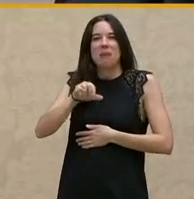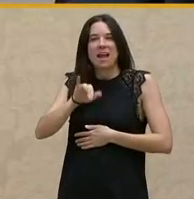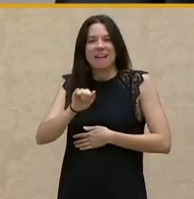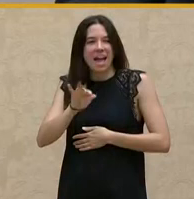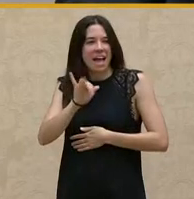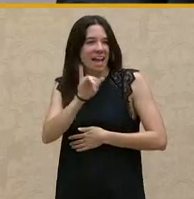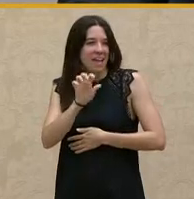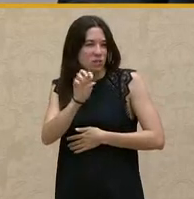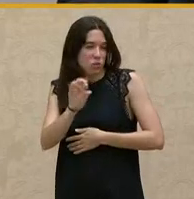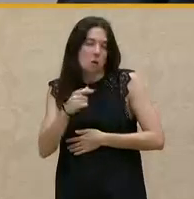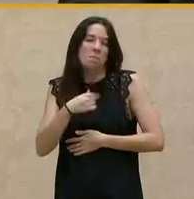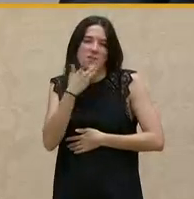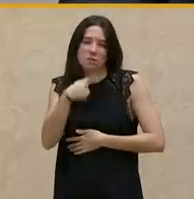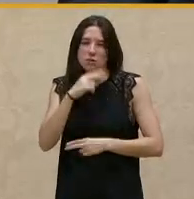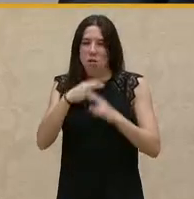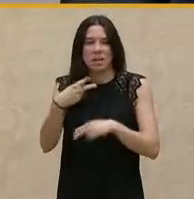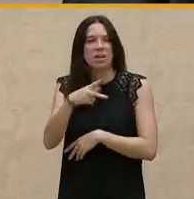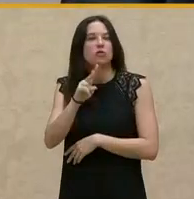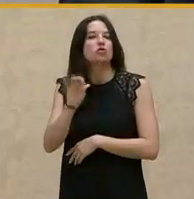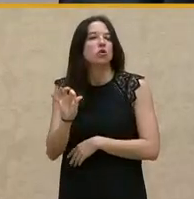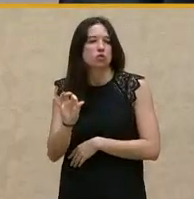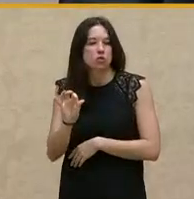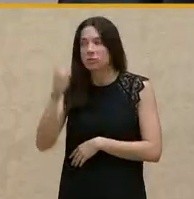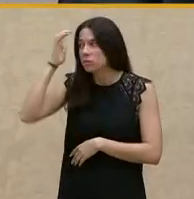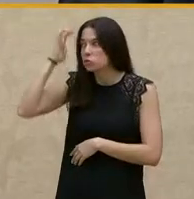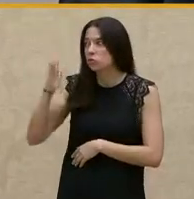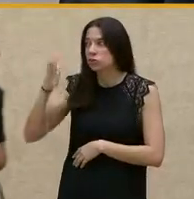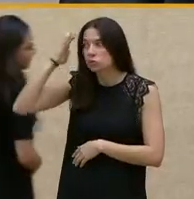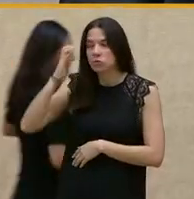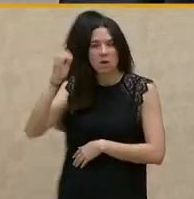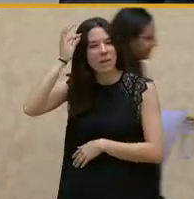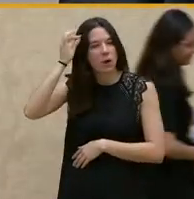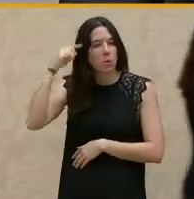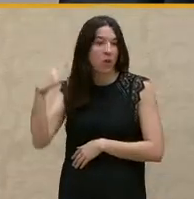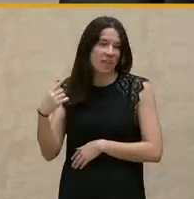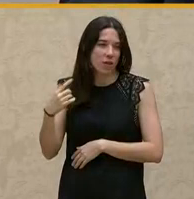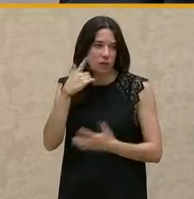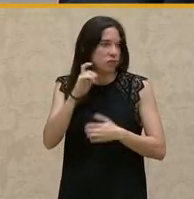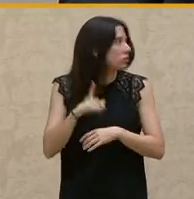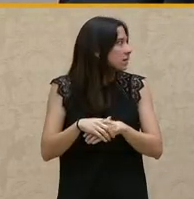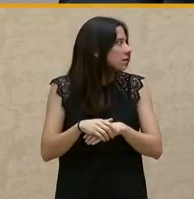me llaméis Chus, tengo el pelo rizado, aunque no se me note. Cada vez que aplaudimos, por favor,